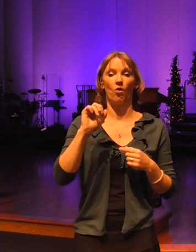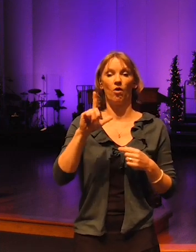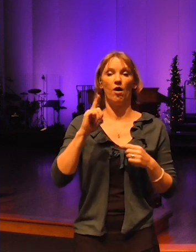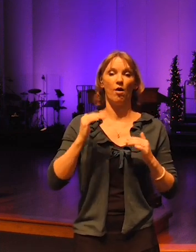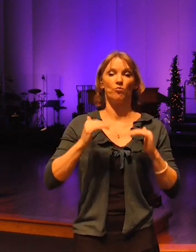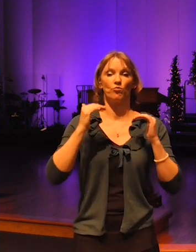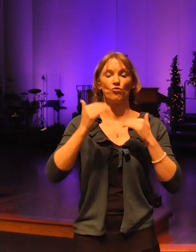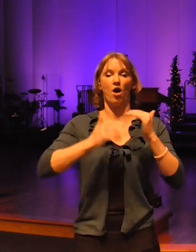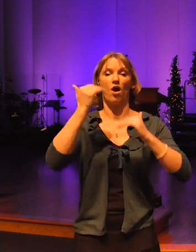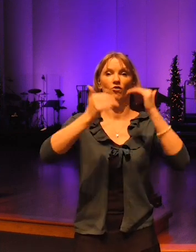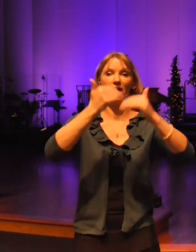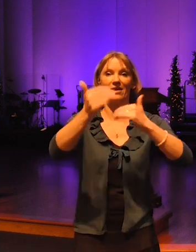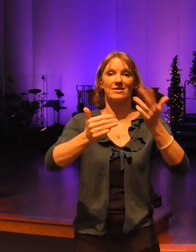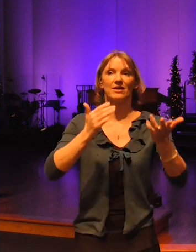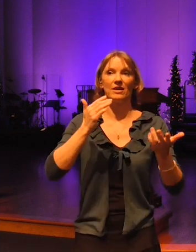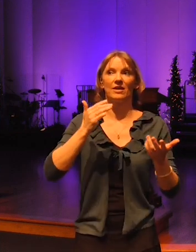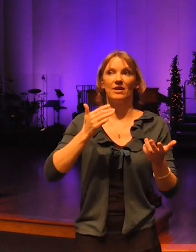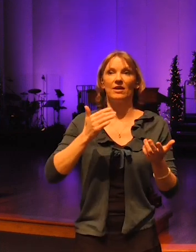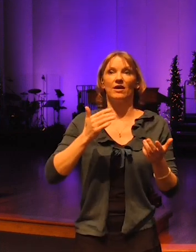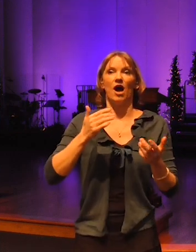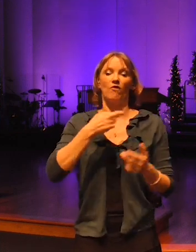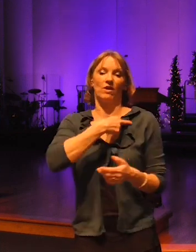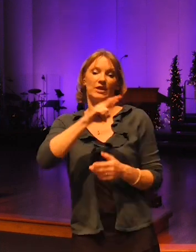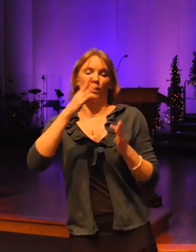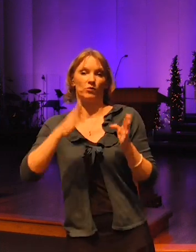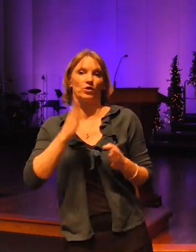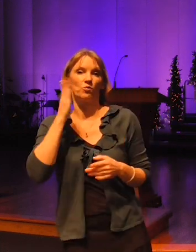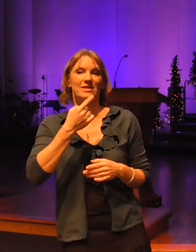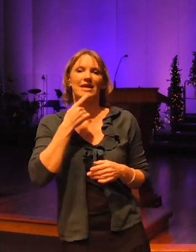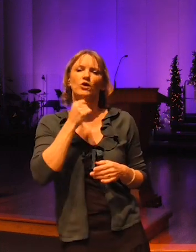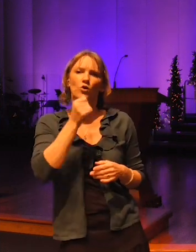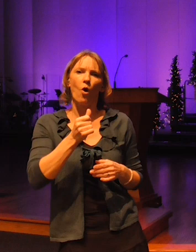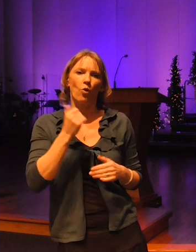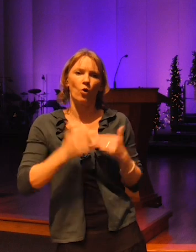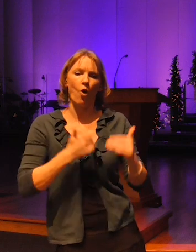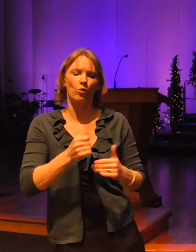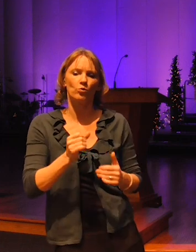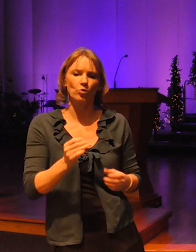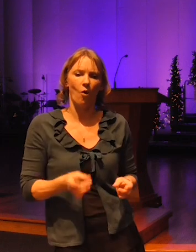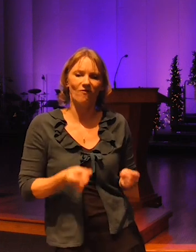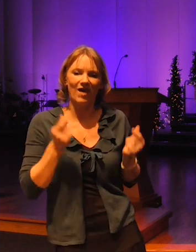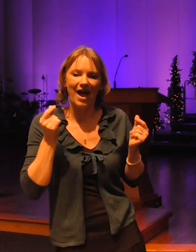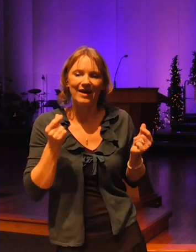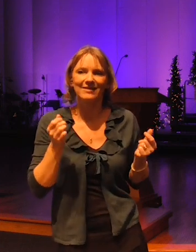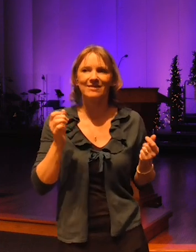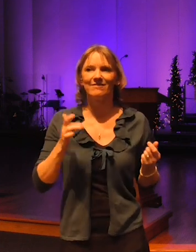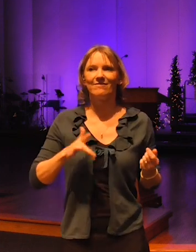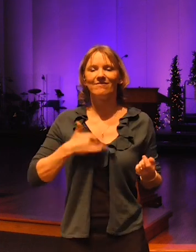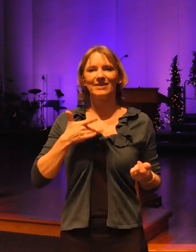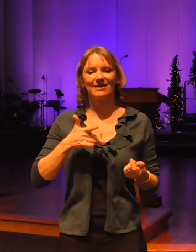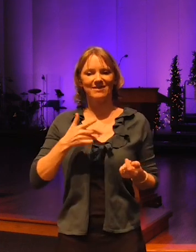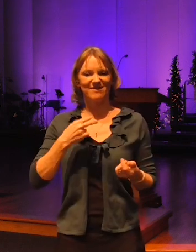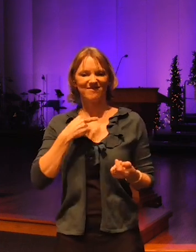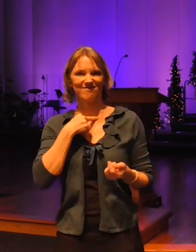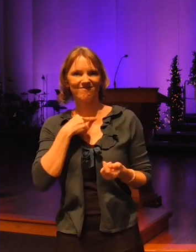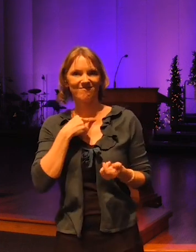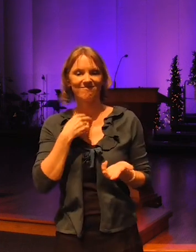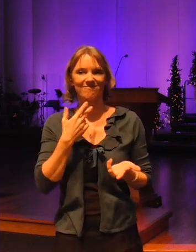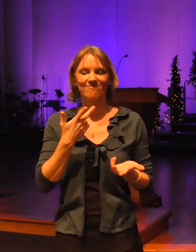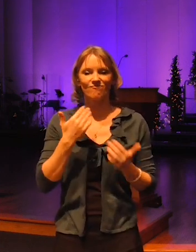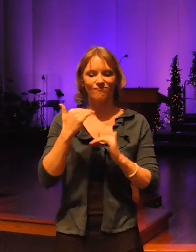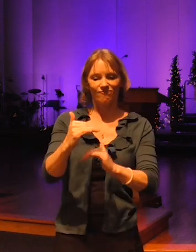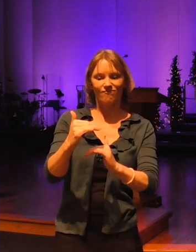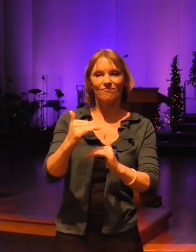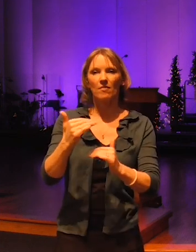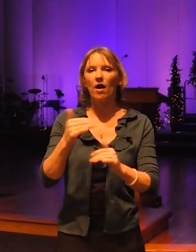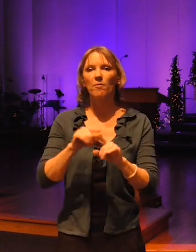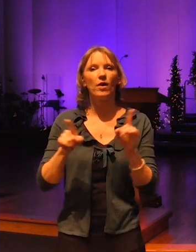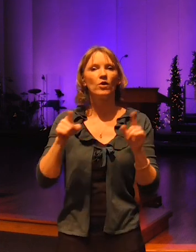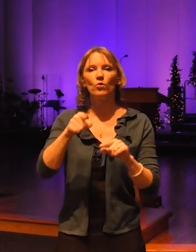no tan rápido", puede parecer inactivo y restrictivo, pero no se puede detener la música, no significa que